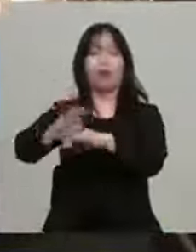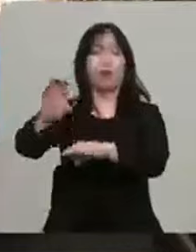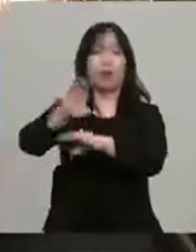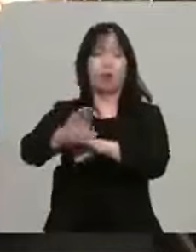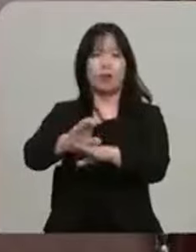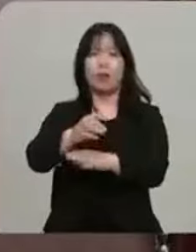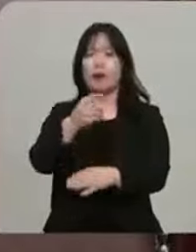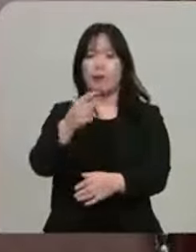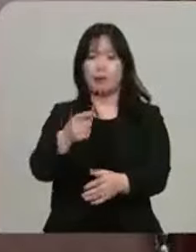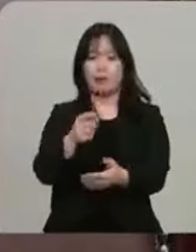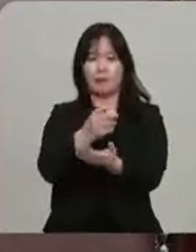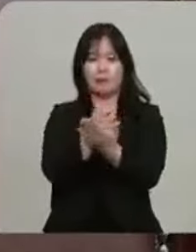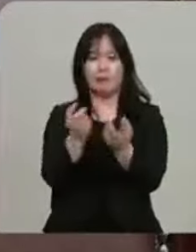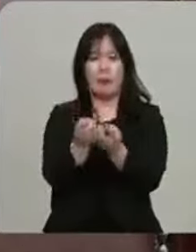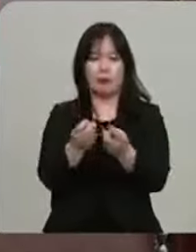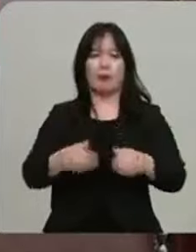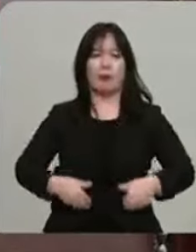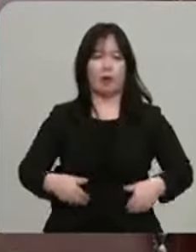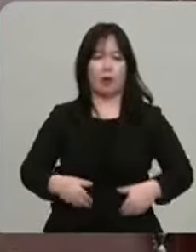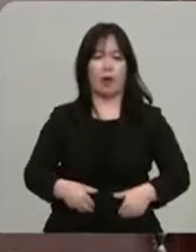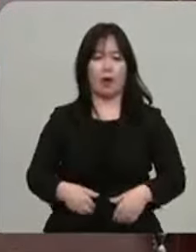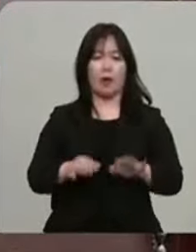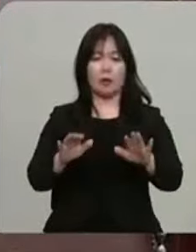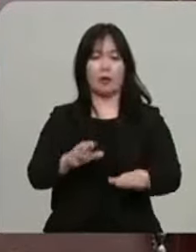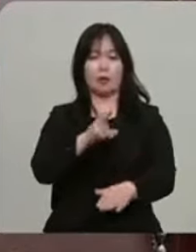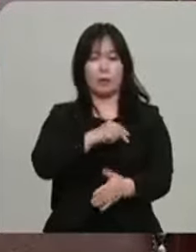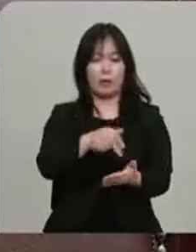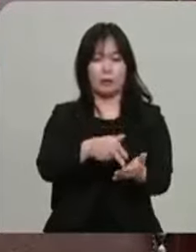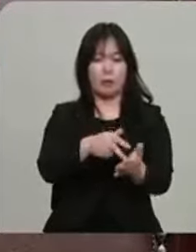국주영은/전북특별자치도의회 의장 : 의회는 특례에 따른 조례가 촘